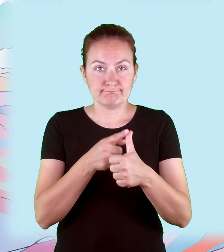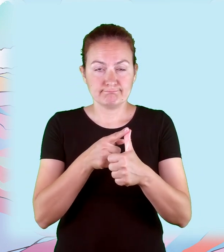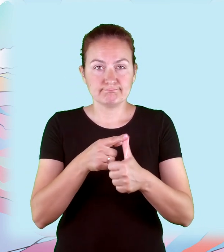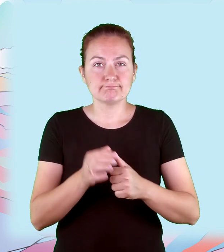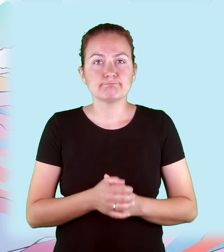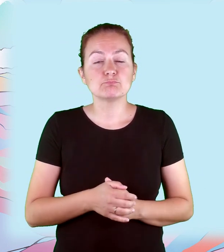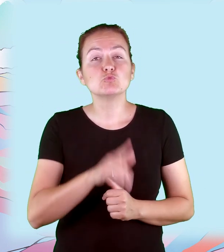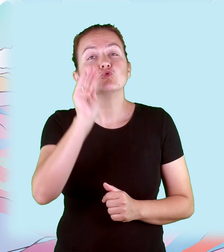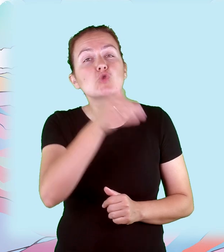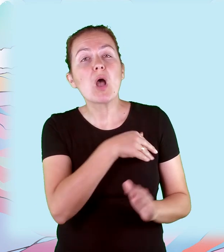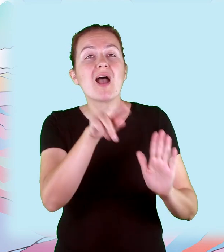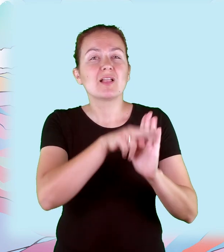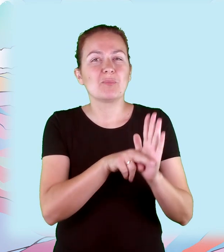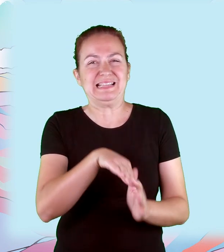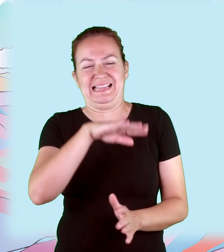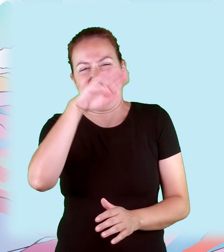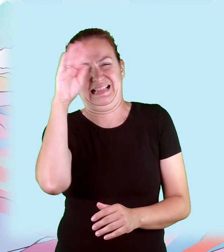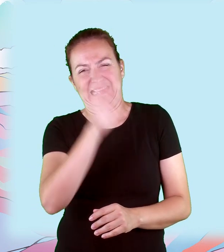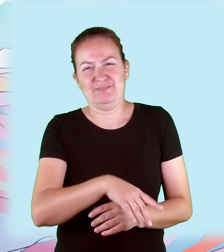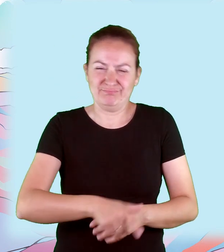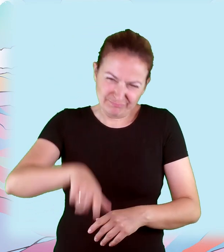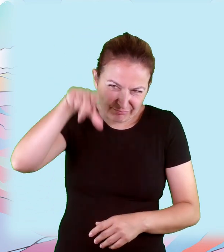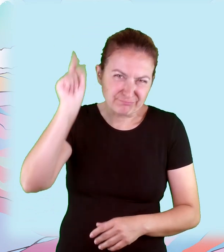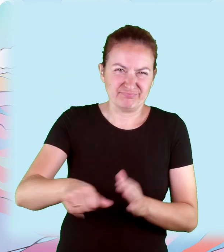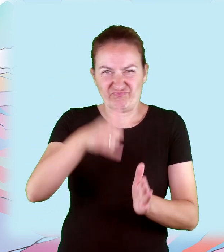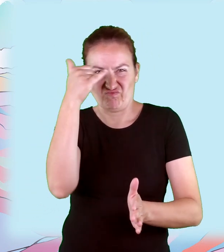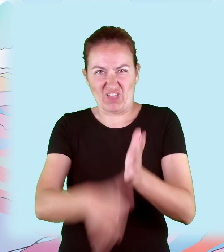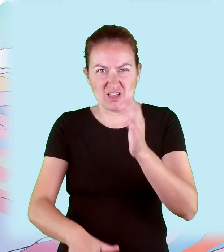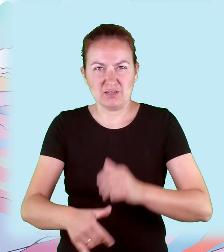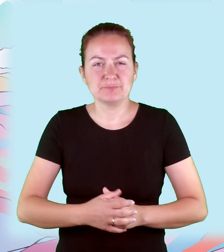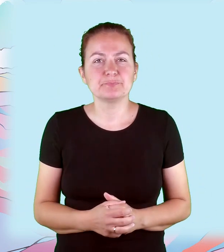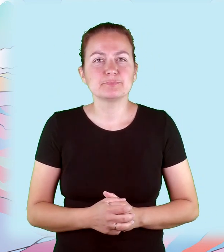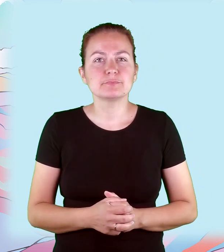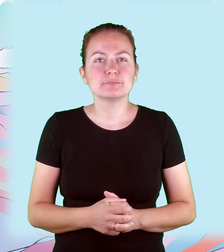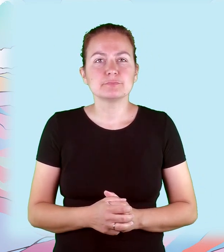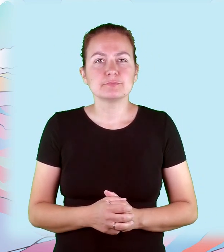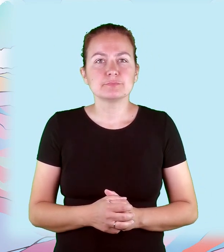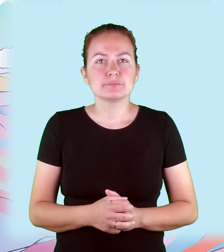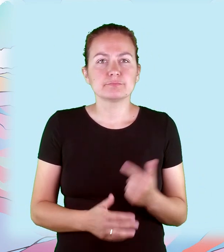1. Pal sześć regulamin szkolny, idziemy na wagary.